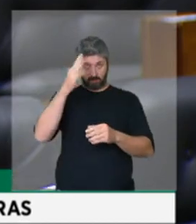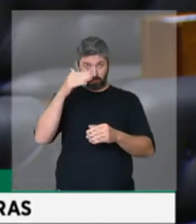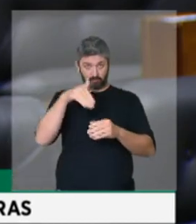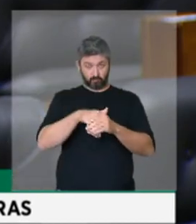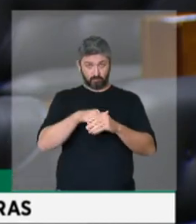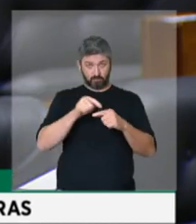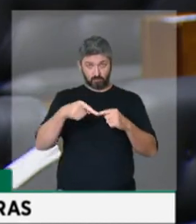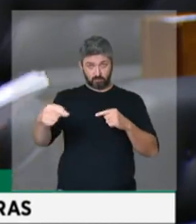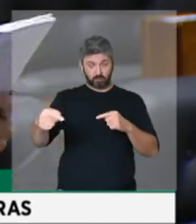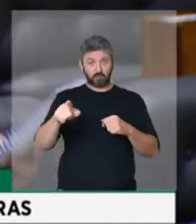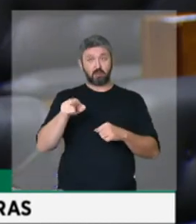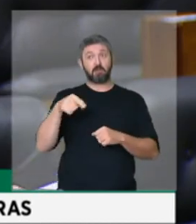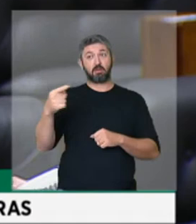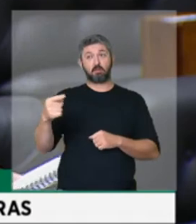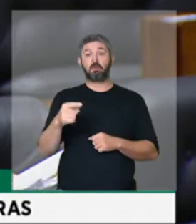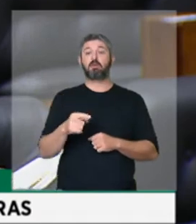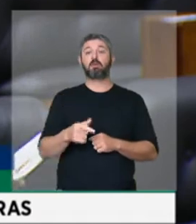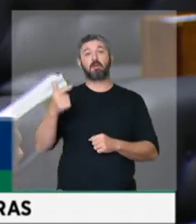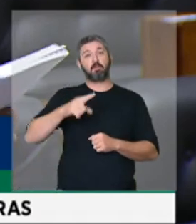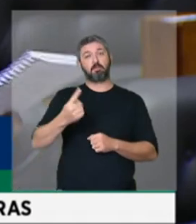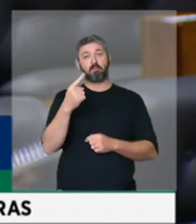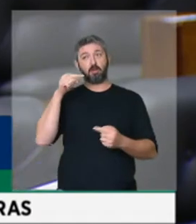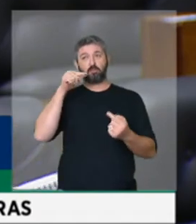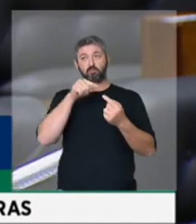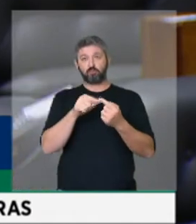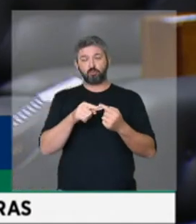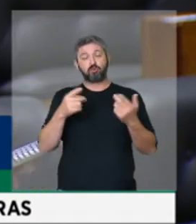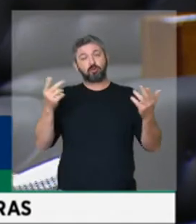DECLAROU, NA SUA FALA, QUE TEM INTERESSE DIRETO NA DELIBERAÇÃO DA MATÉRIA. E CHAMO A ATENÇÃO, PRESIDENTE,